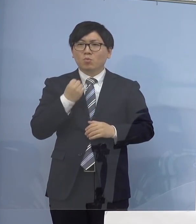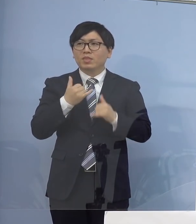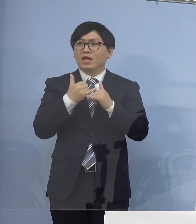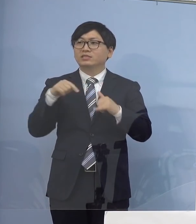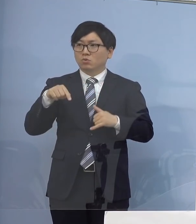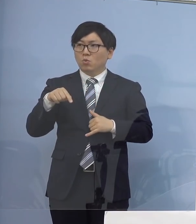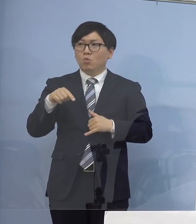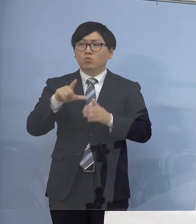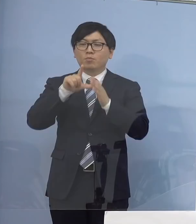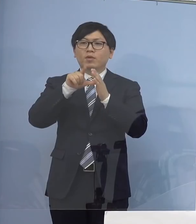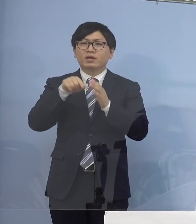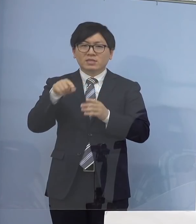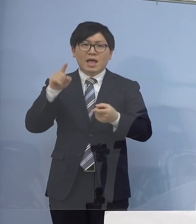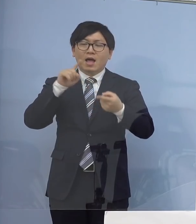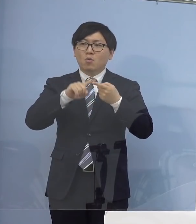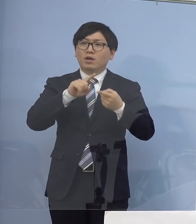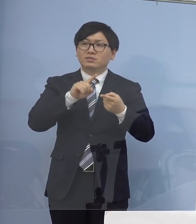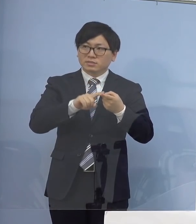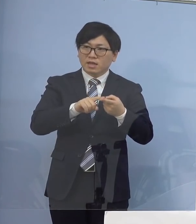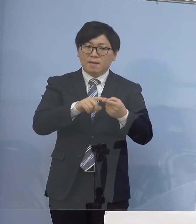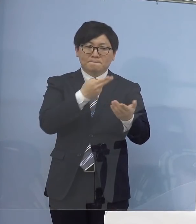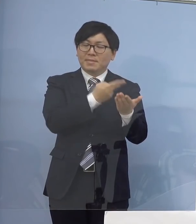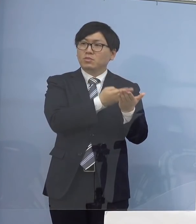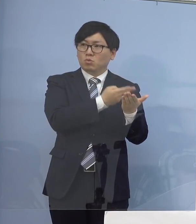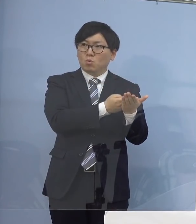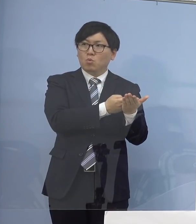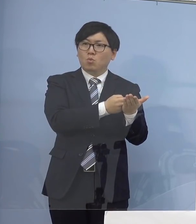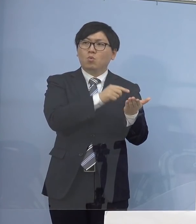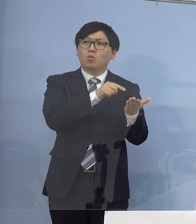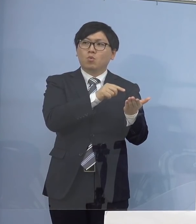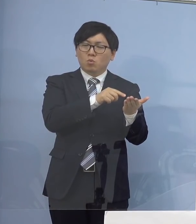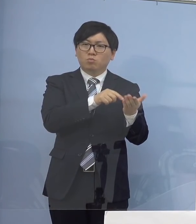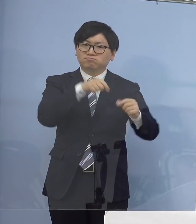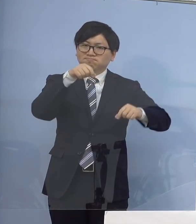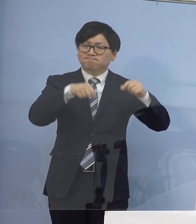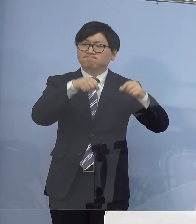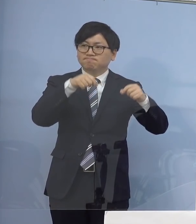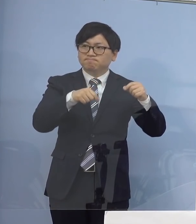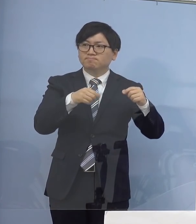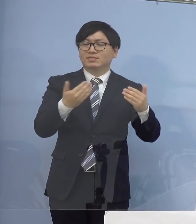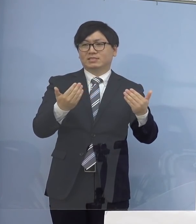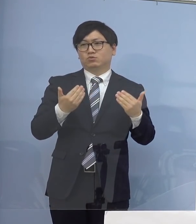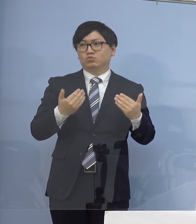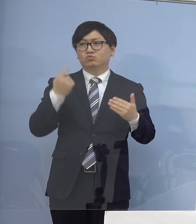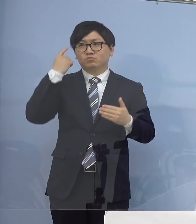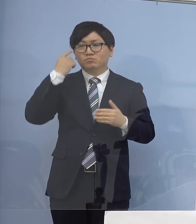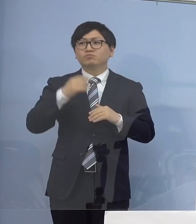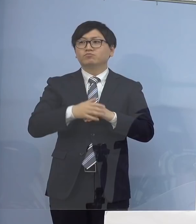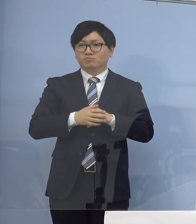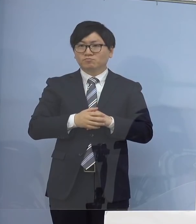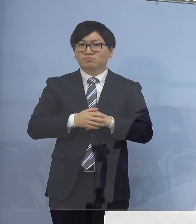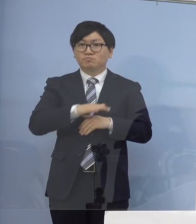やはり病床の確保というものが必要となりまして お気づきだと思いますが